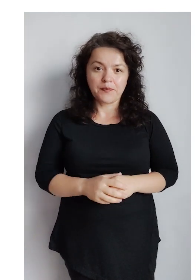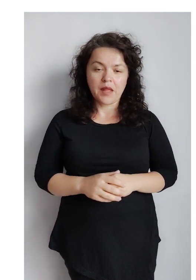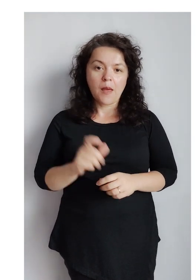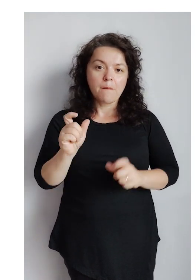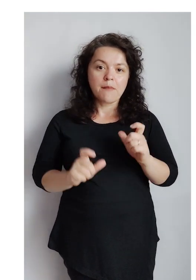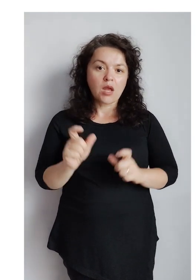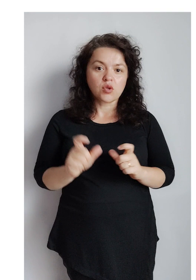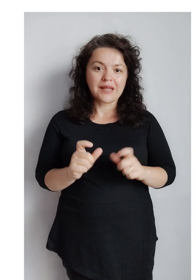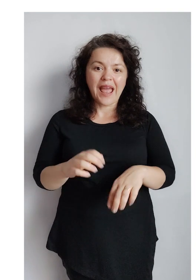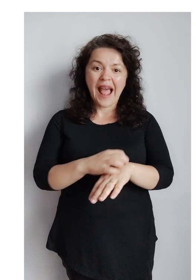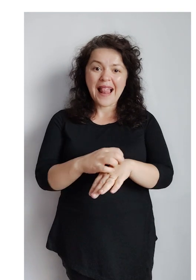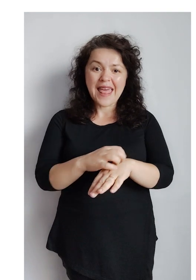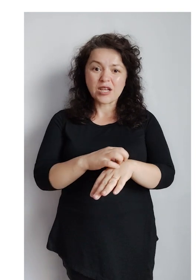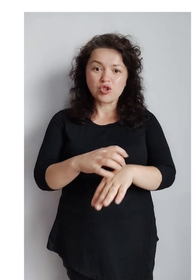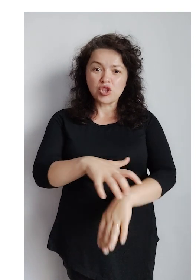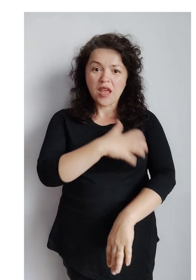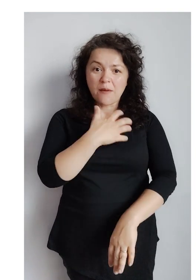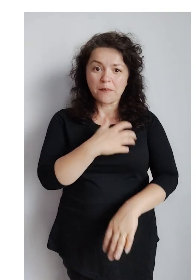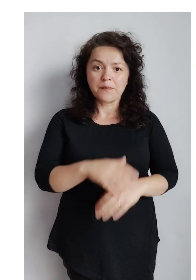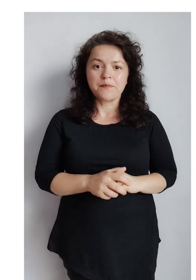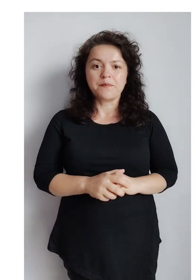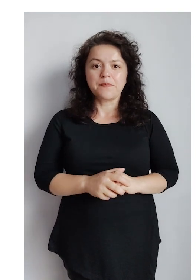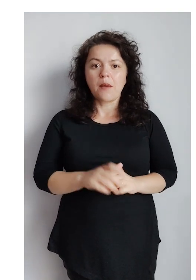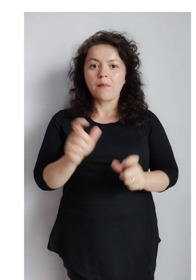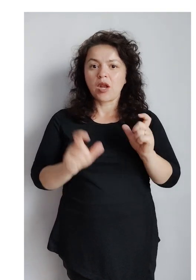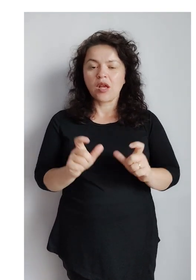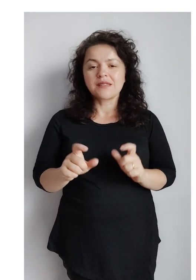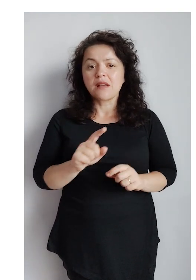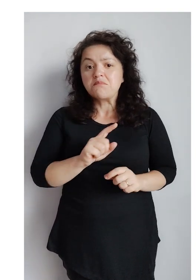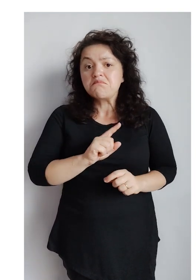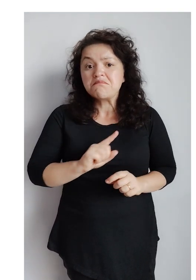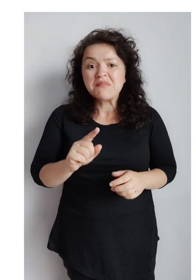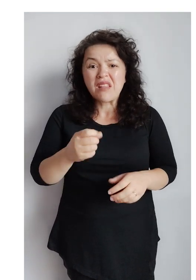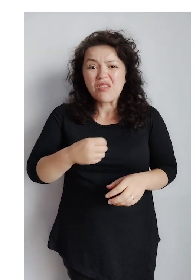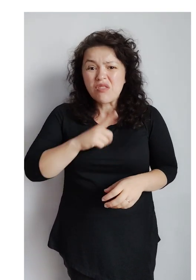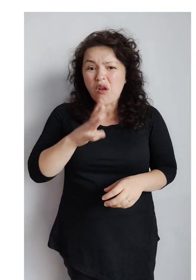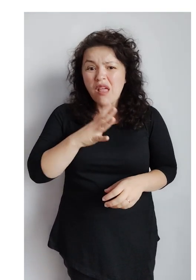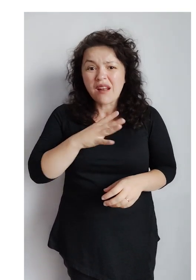Persoanele cu alergii Persoane cu intoleranță alimentară